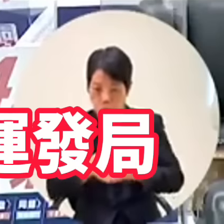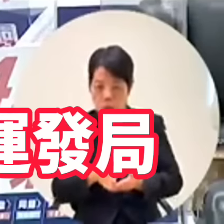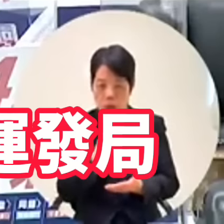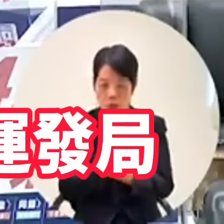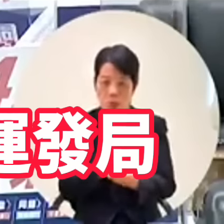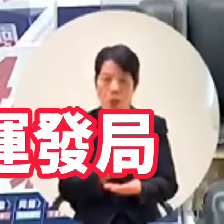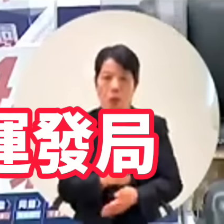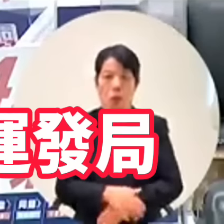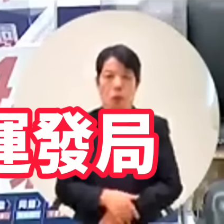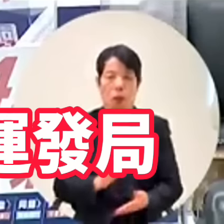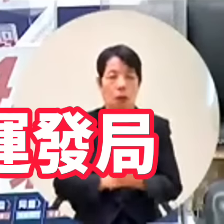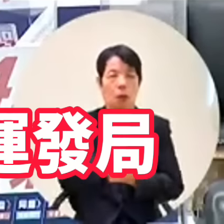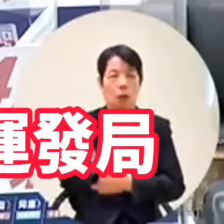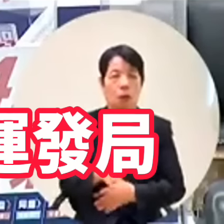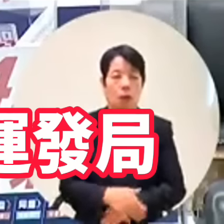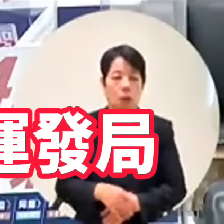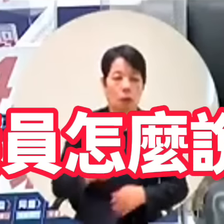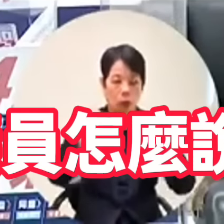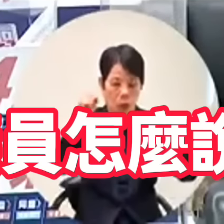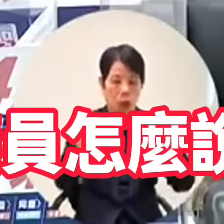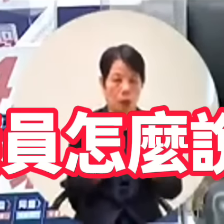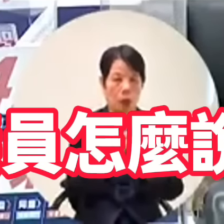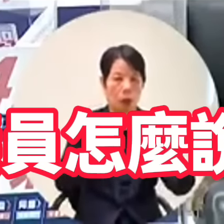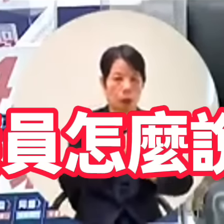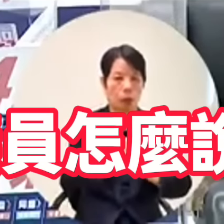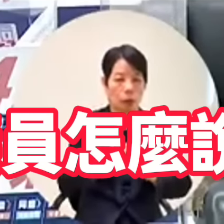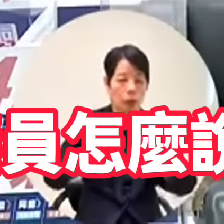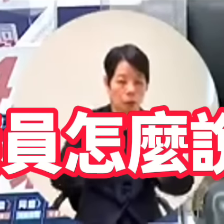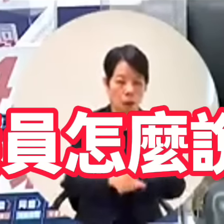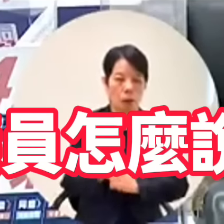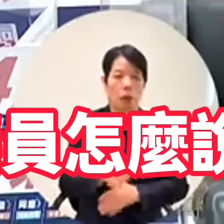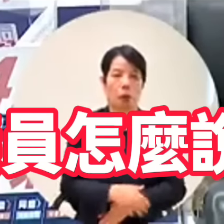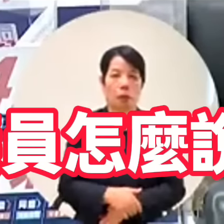然後後續你來到運發局 我們先聽聽民進黨議員怎麼說